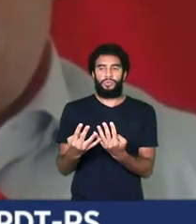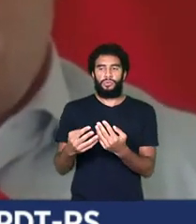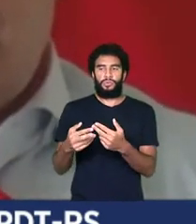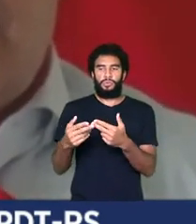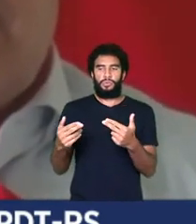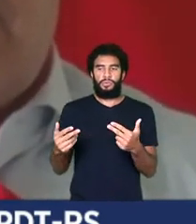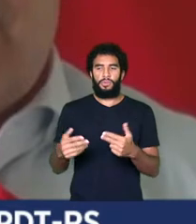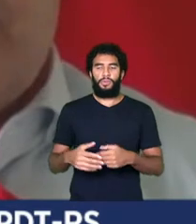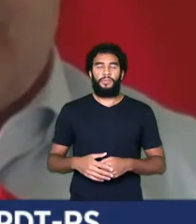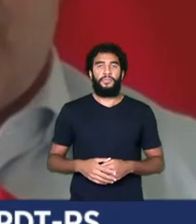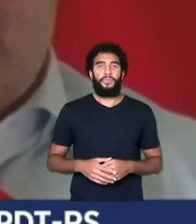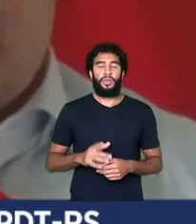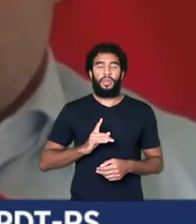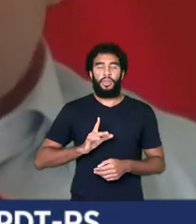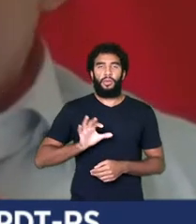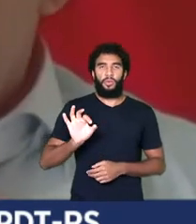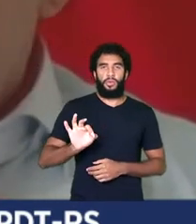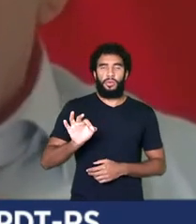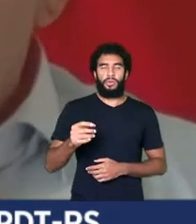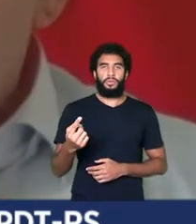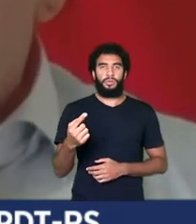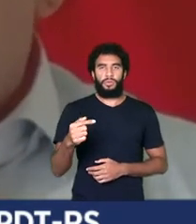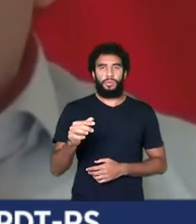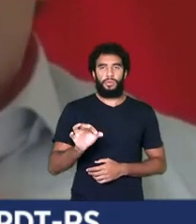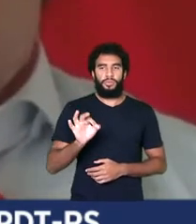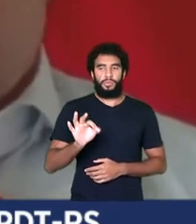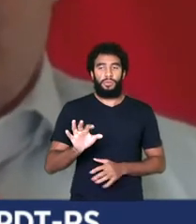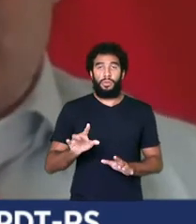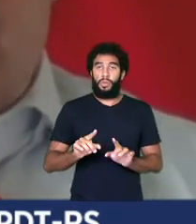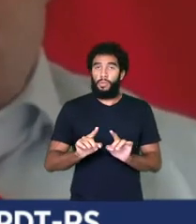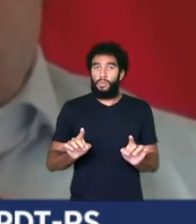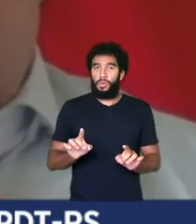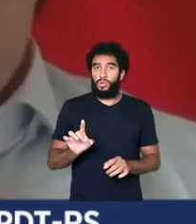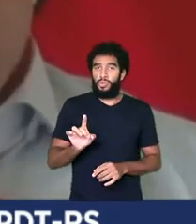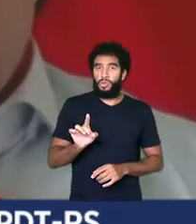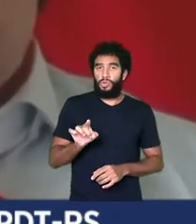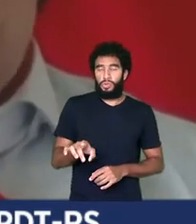REALMENTE A CID, A CHAMADA CID JOGOS INCIDE NUMA TAXA DE 17%.